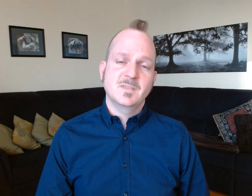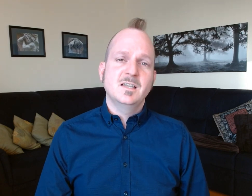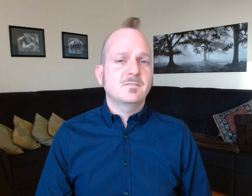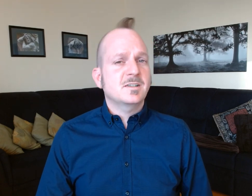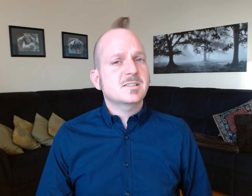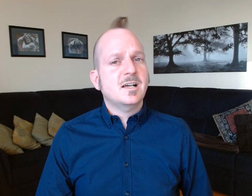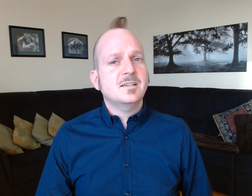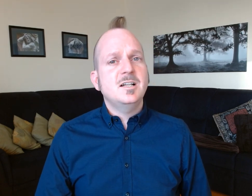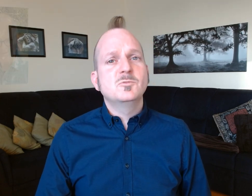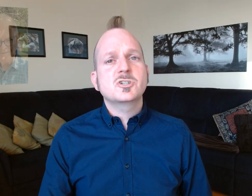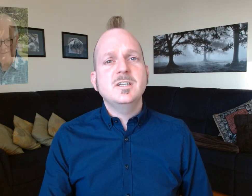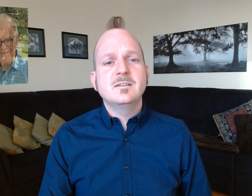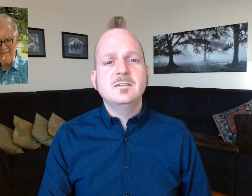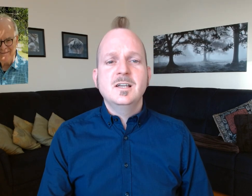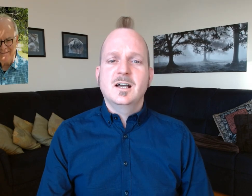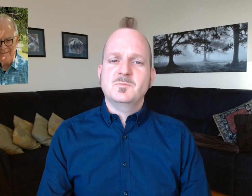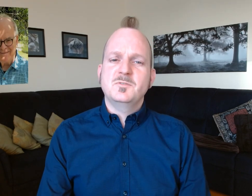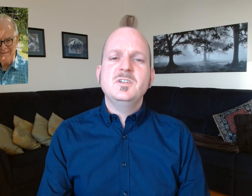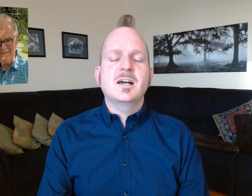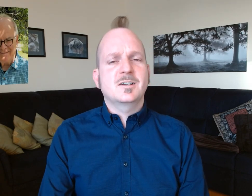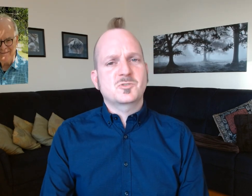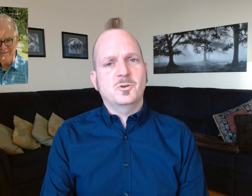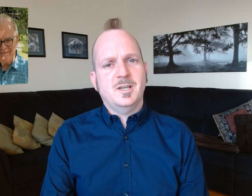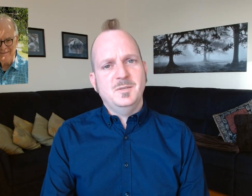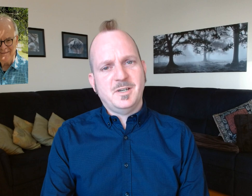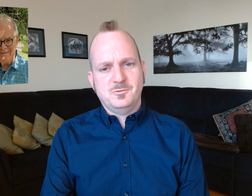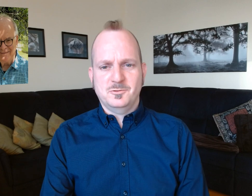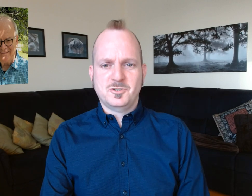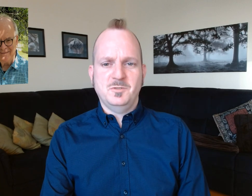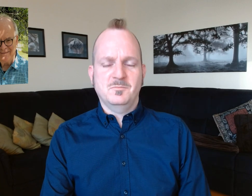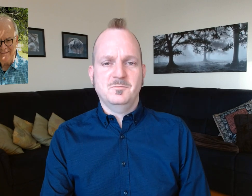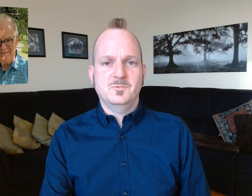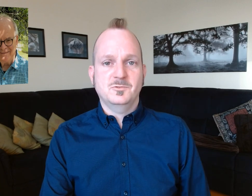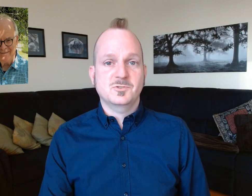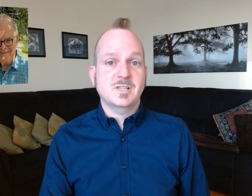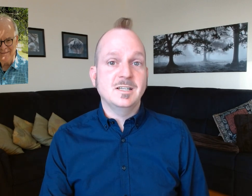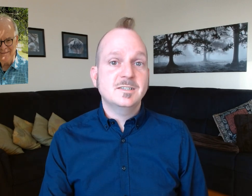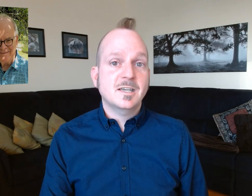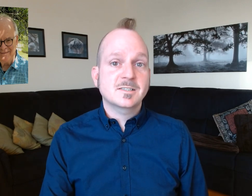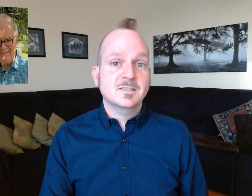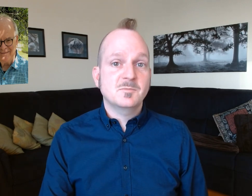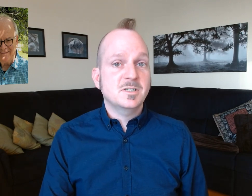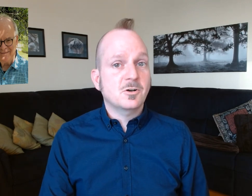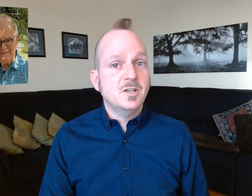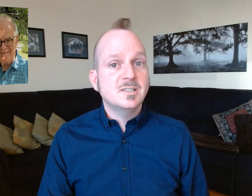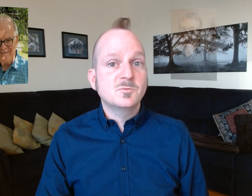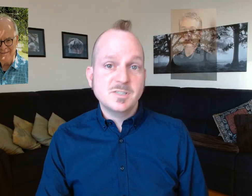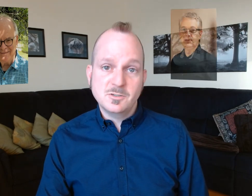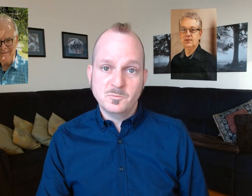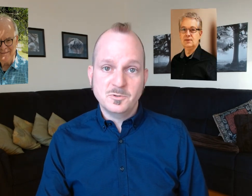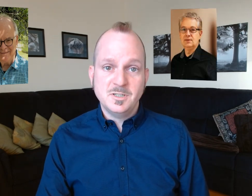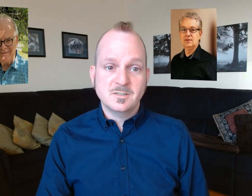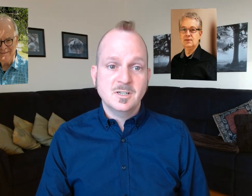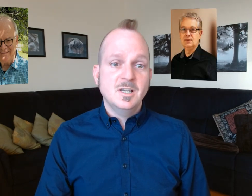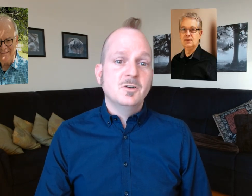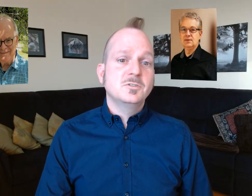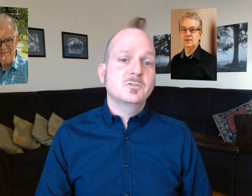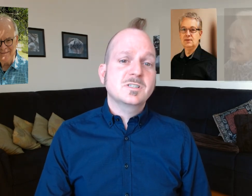Der Franziskaner Helmut Schlegel hat mit viel Engagement ein Libretto geschrieben und zu seinen Liedtexten hat Peter Reulein die Musik komponiert